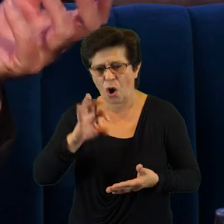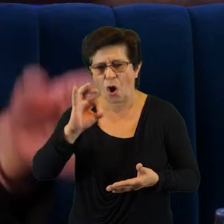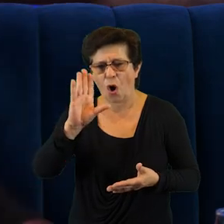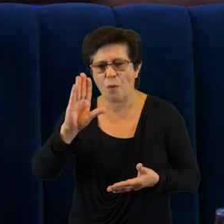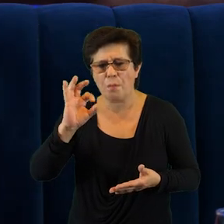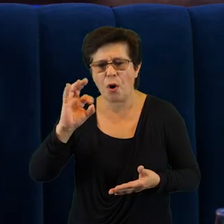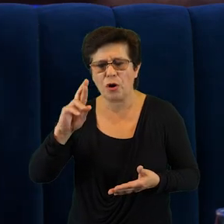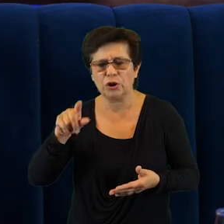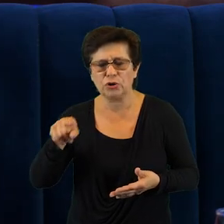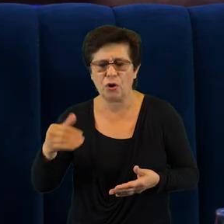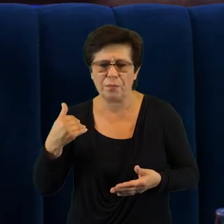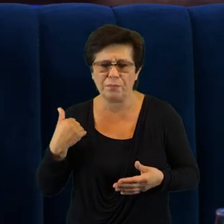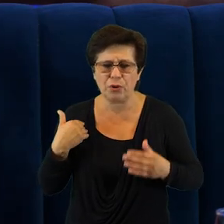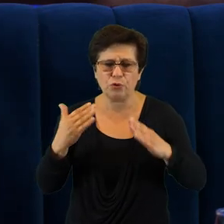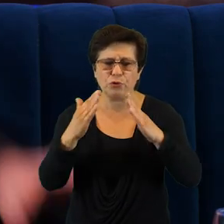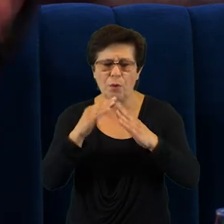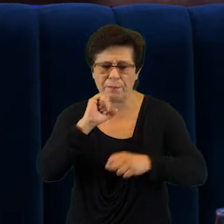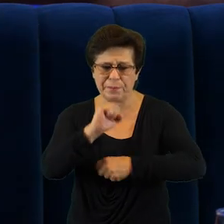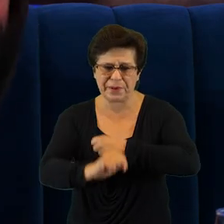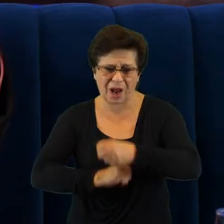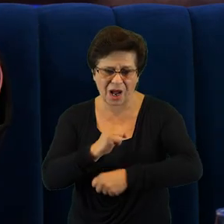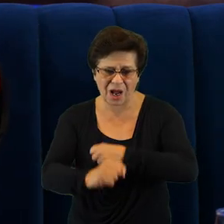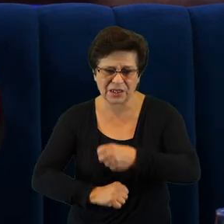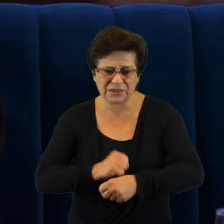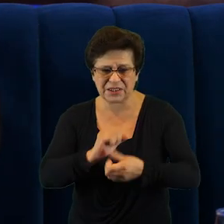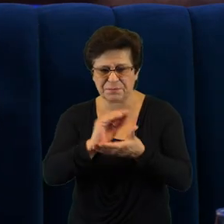dom pracy twórczej pisarzy, gdzie obowiązywała hierarchia,